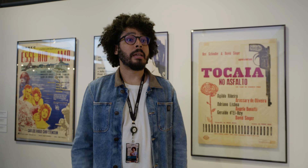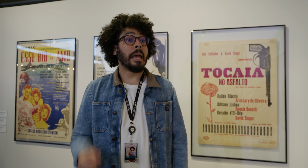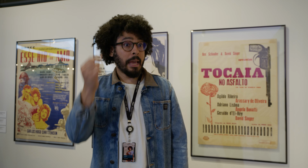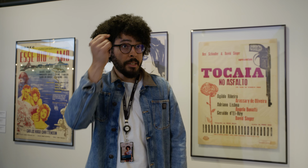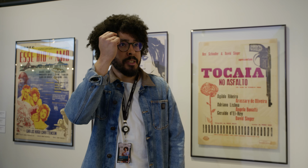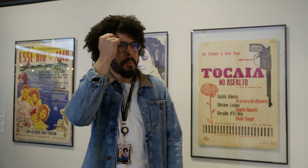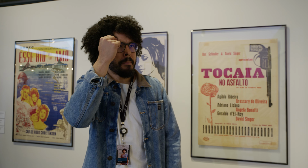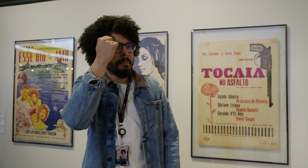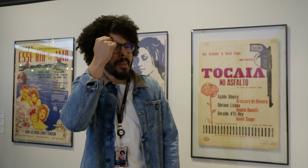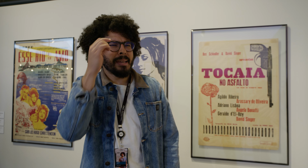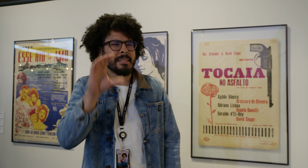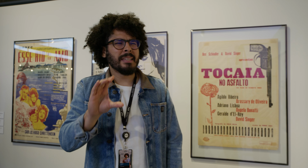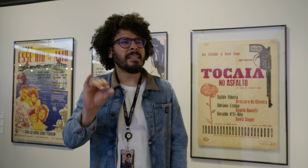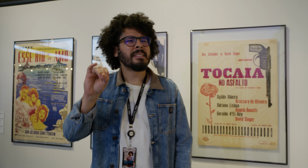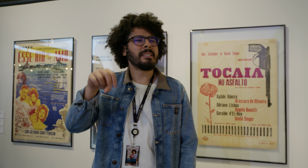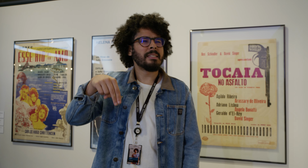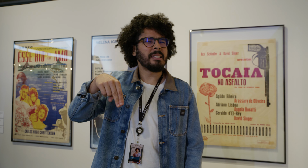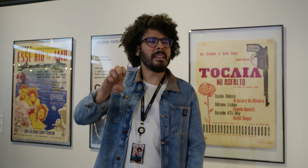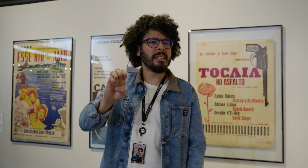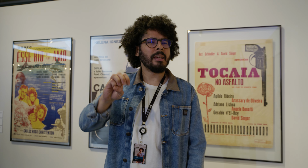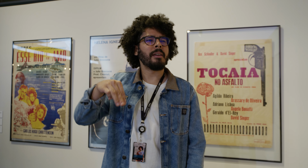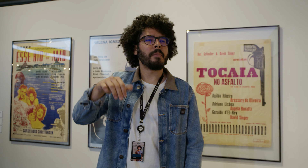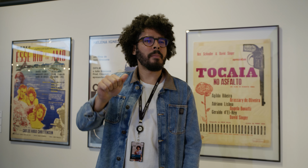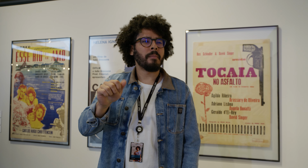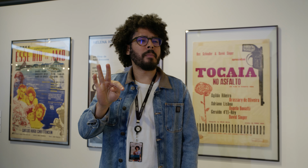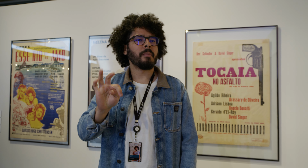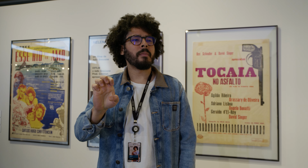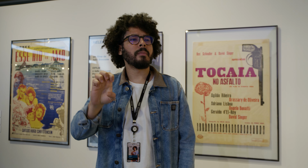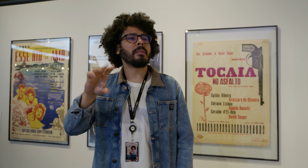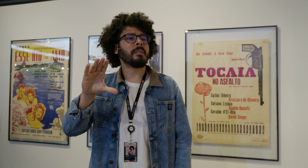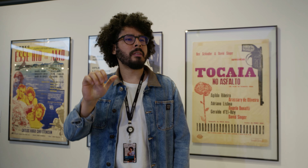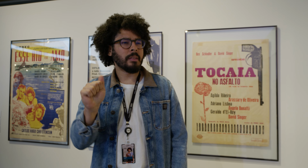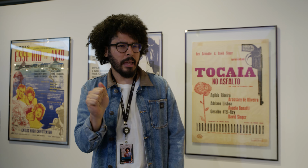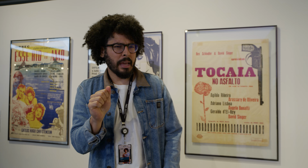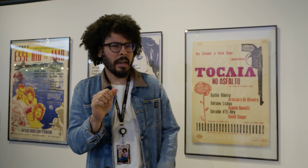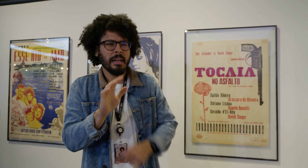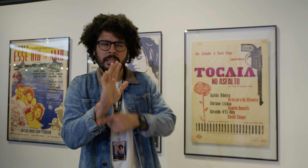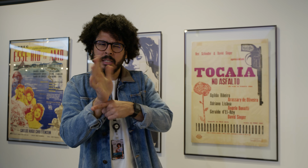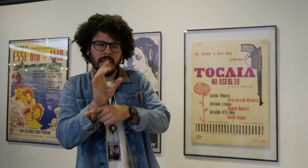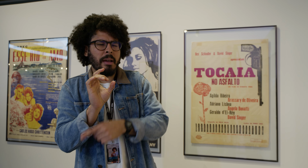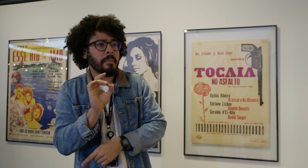A Cinemateca não tem apenas um acervo de filmes, mas sim um acervo sobre cinema no Brasil.